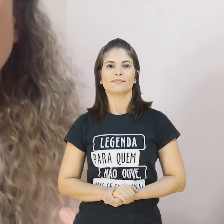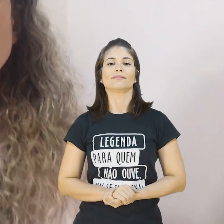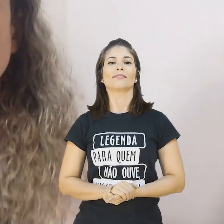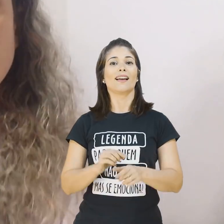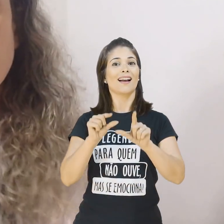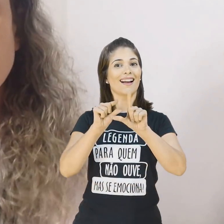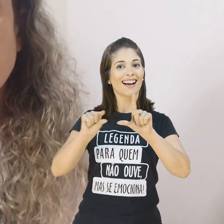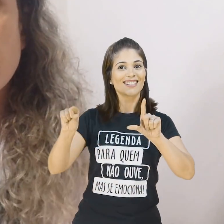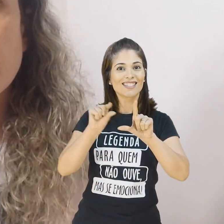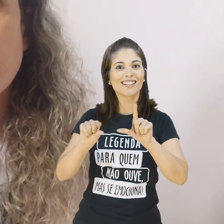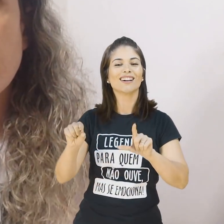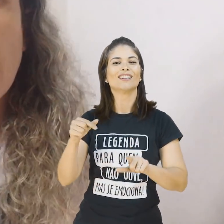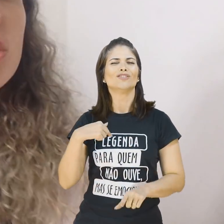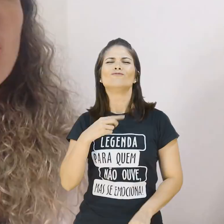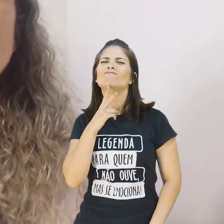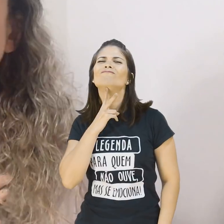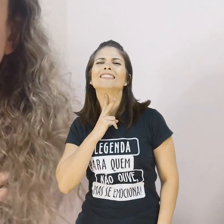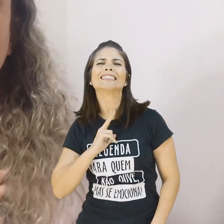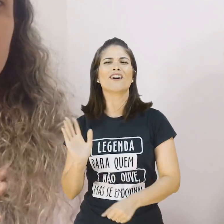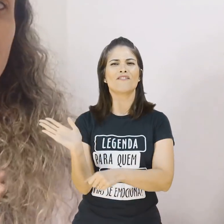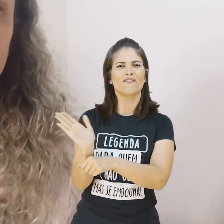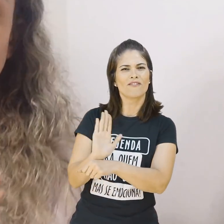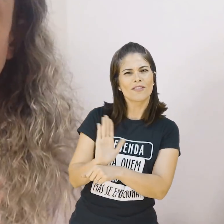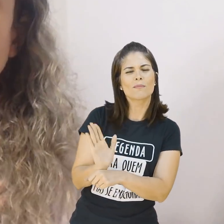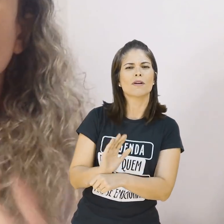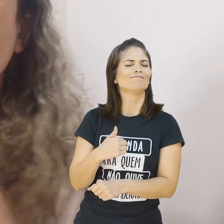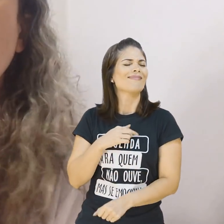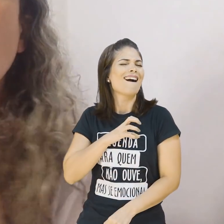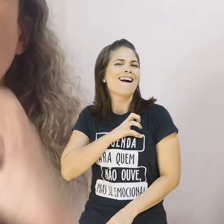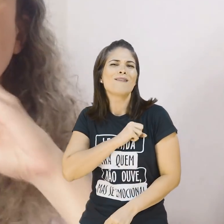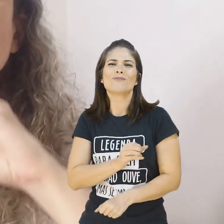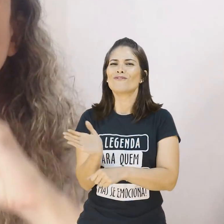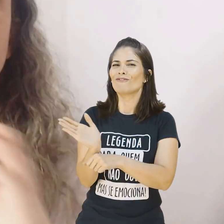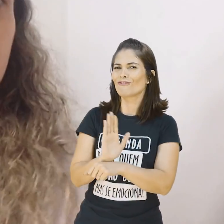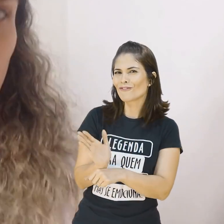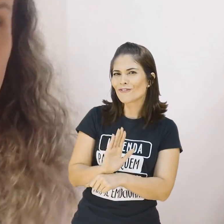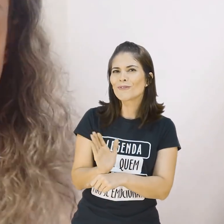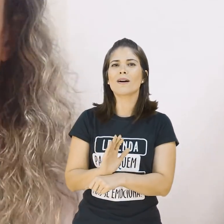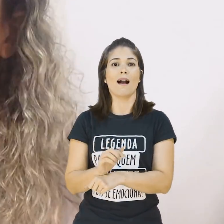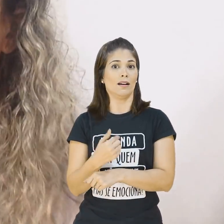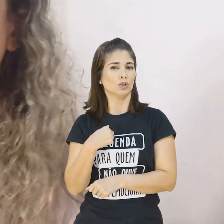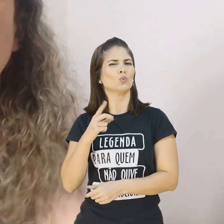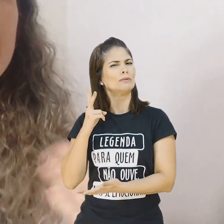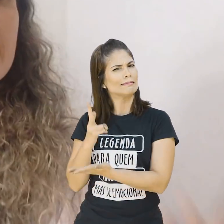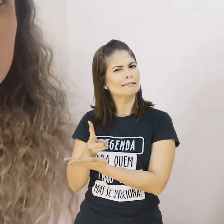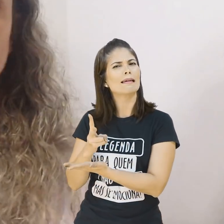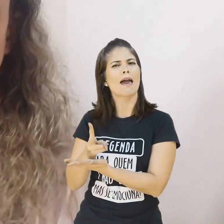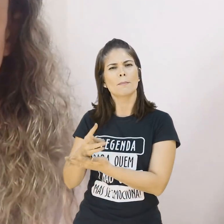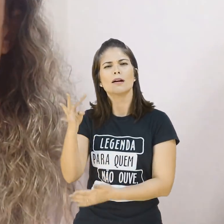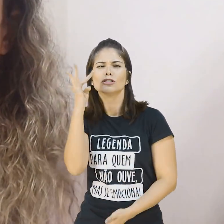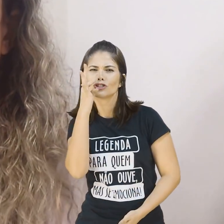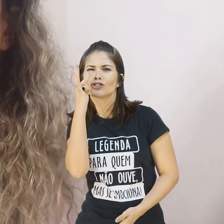[Patrícia] A legenda... Sou viciada em filmes. Eu amo filmes! Estou sempre assistindo aos filmes.